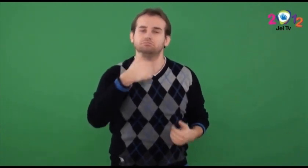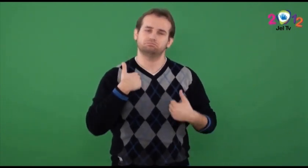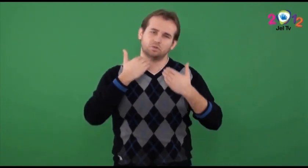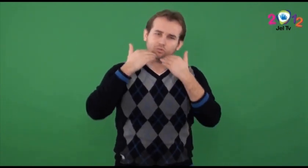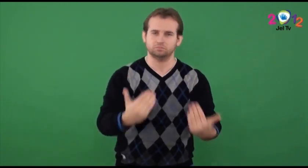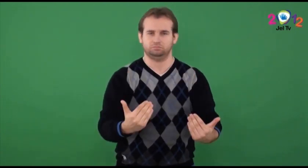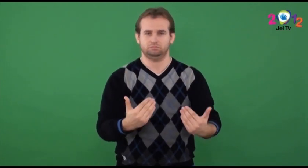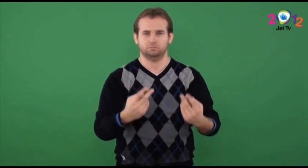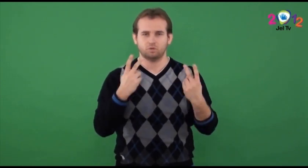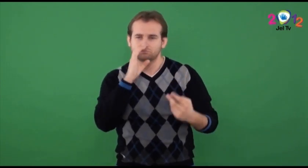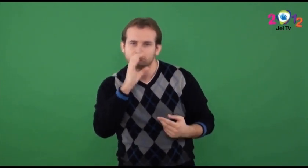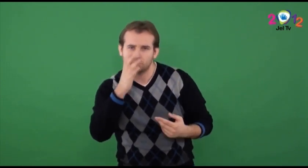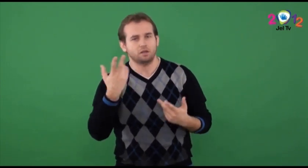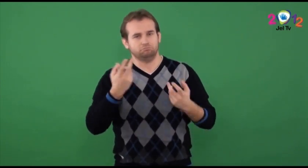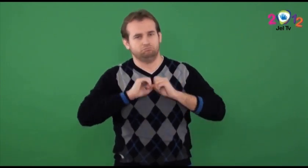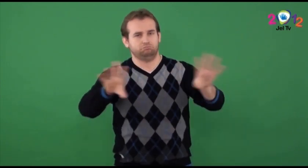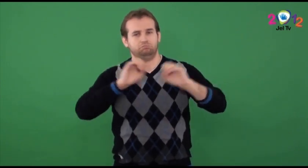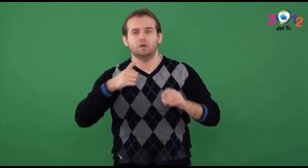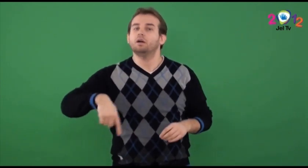A nézõknek nagyon köszönöm! Ez nagyon fontos és nagyon szívesen dolgozunk a sugárzás érdekében.